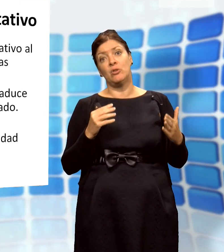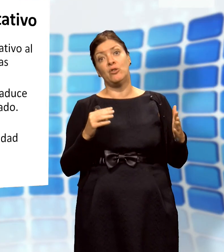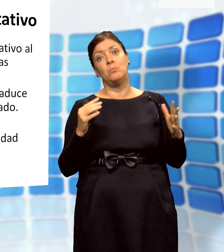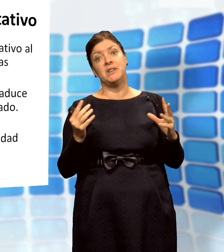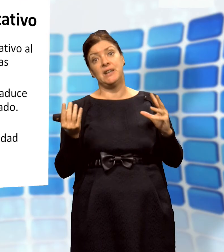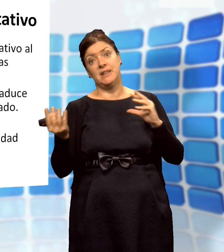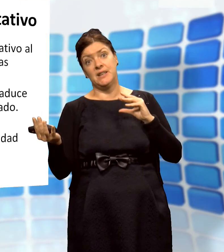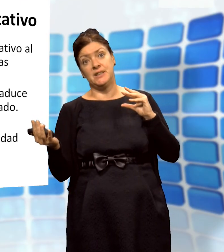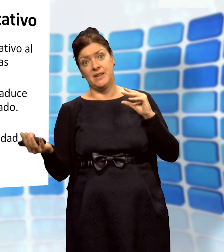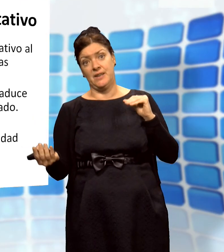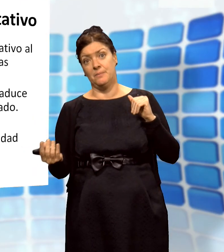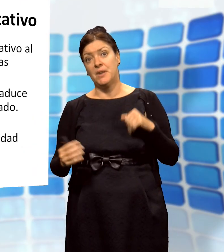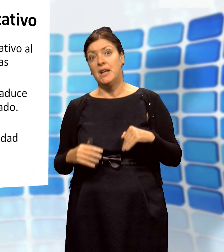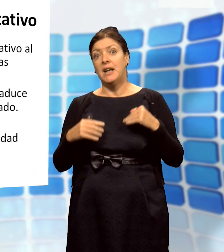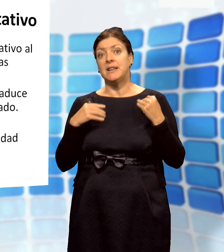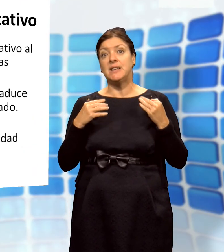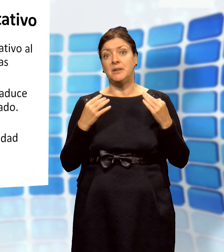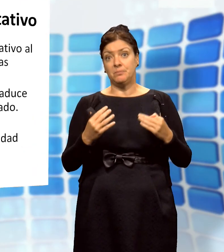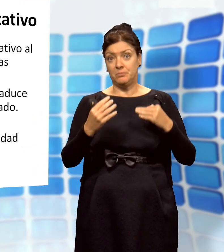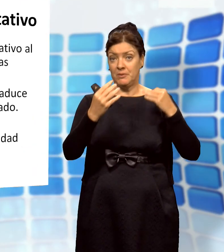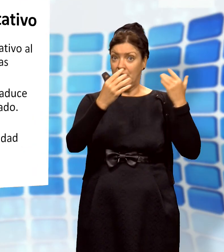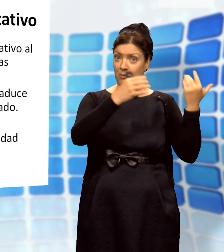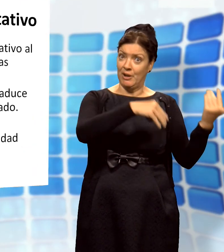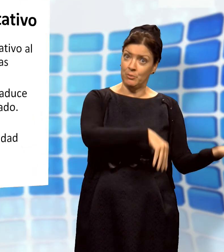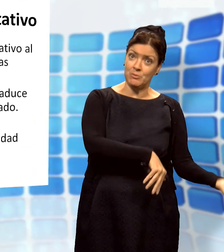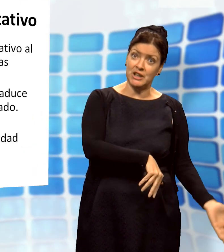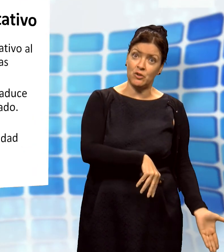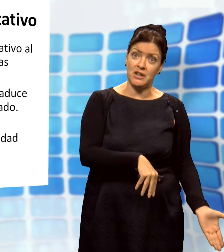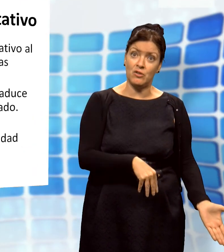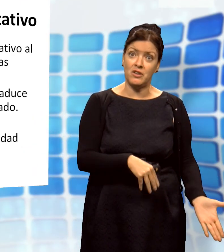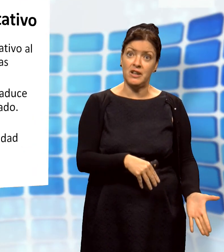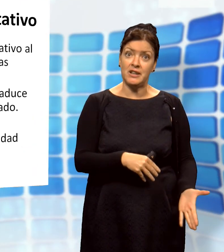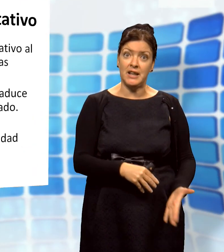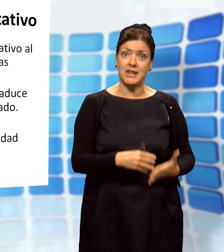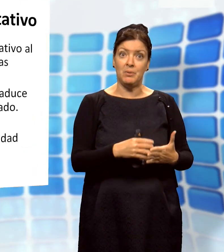suele cumplirse esa distancia. Así, cuando vivimos en la sociedad occidental se apela